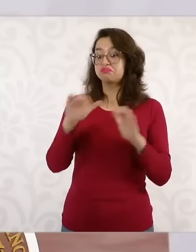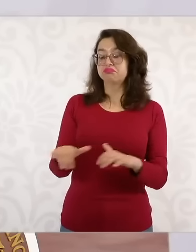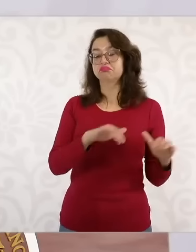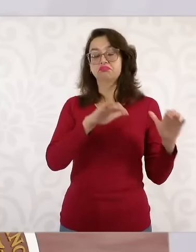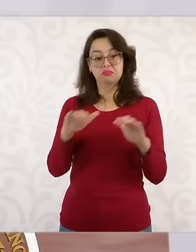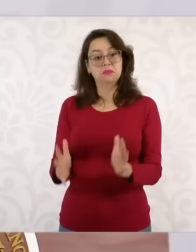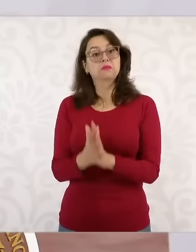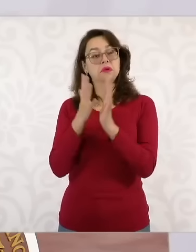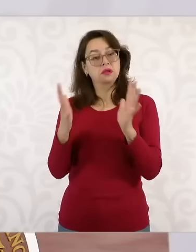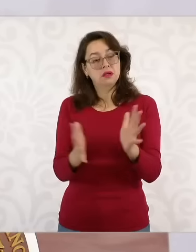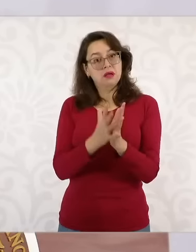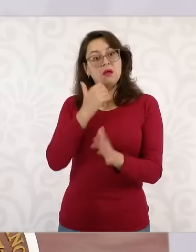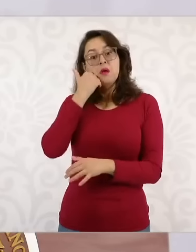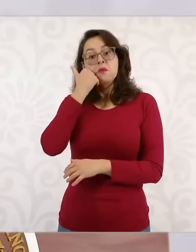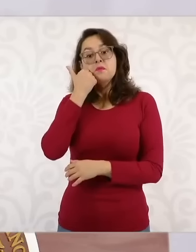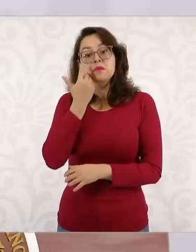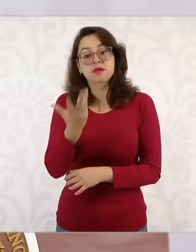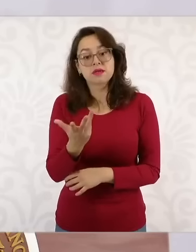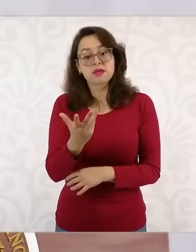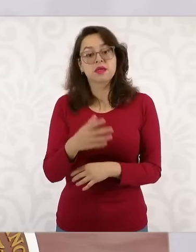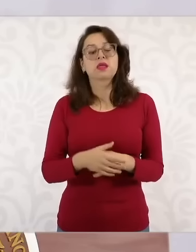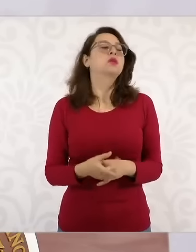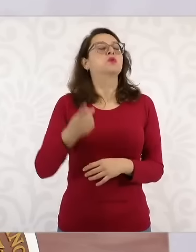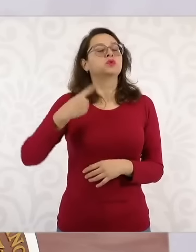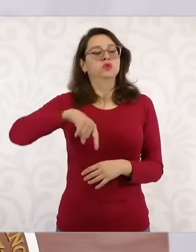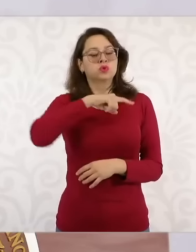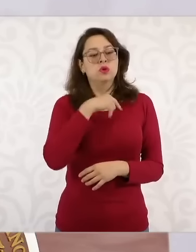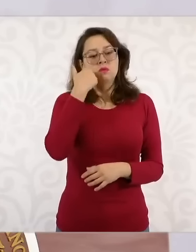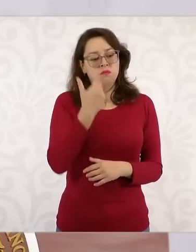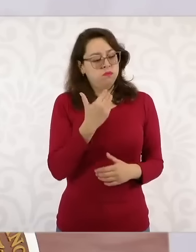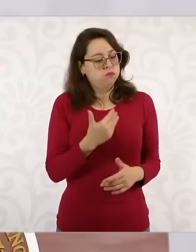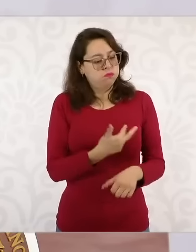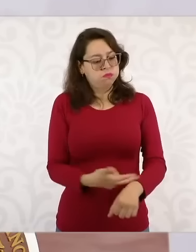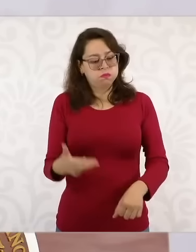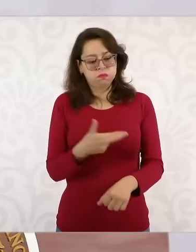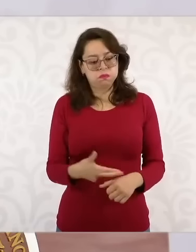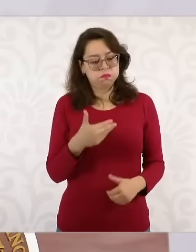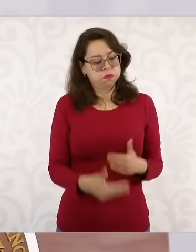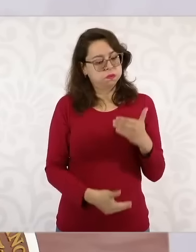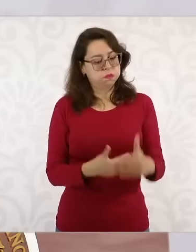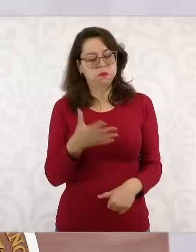esta convocatoria buscaba avanzar mucho más rápido en la aprobación de los permisos y en